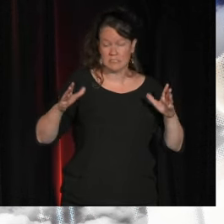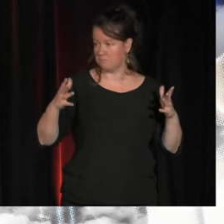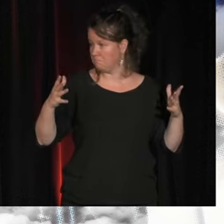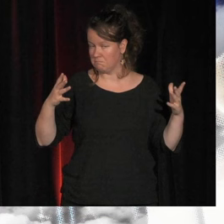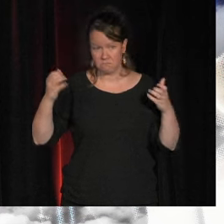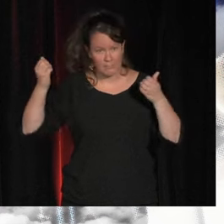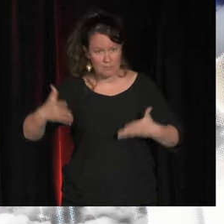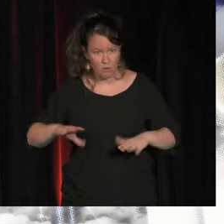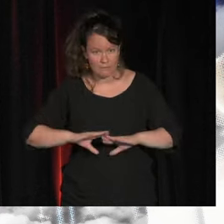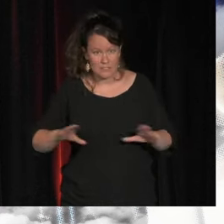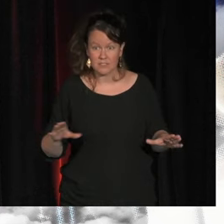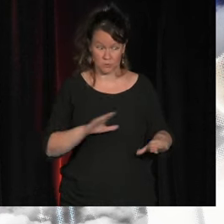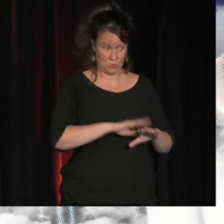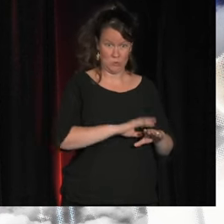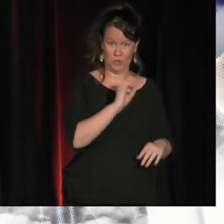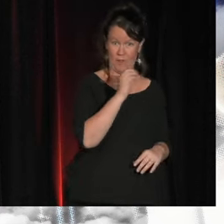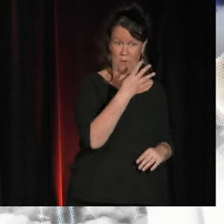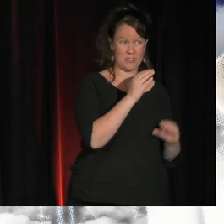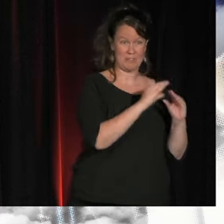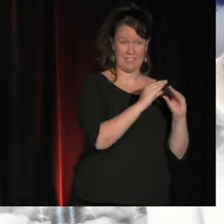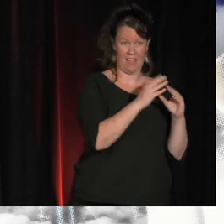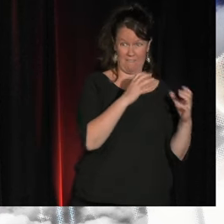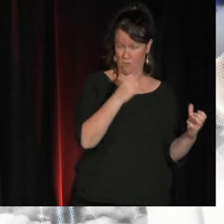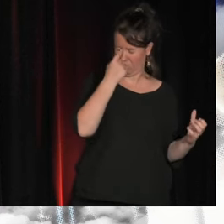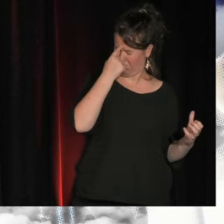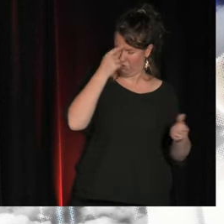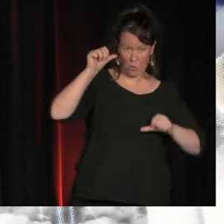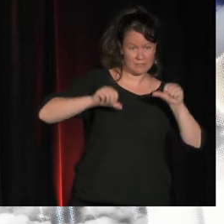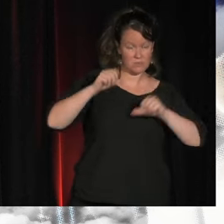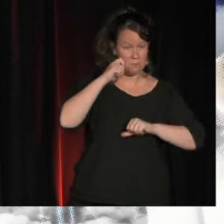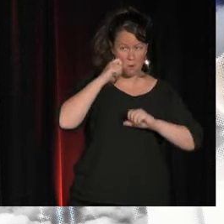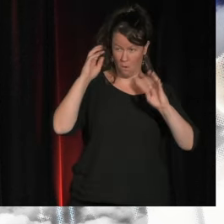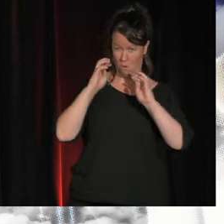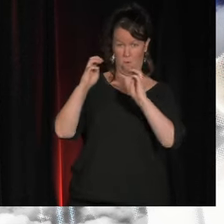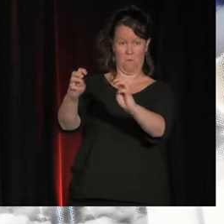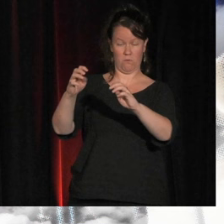alors qu'ils misaient l'intégralité de leurs billes là-dedans, tout a été annulé du jour au lendemain.